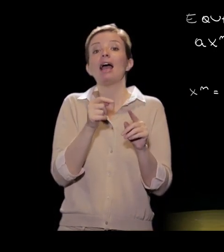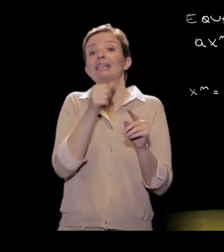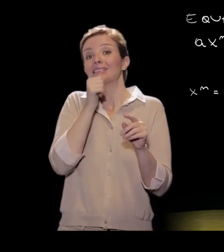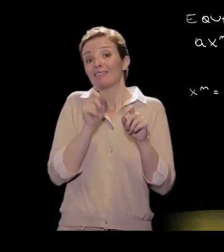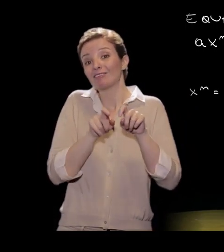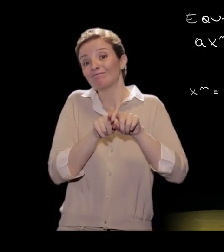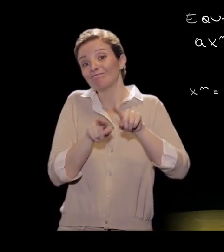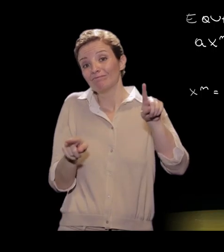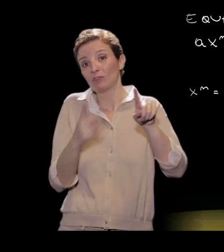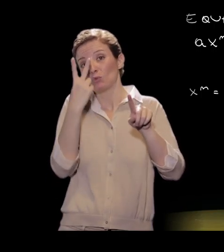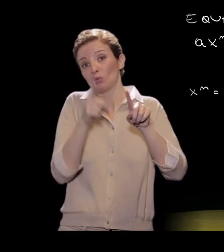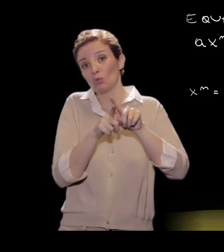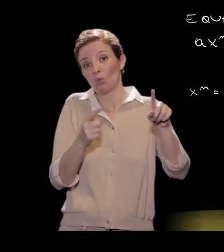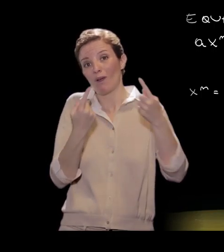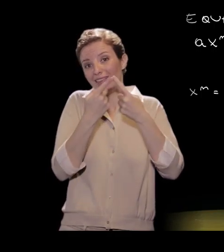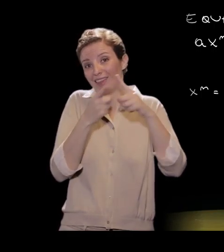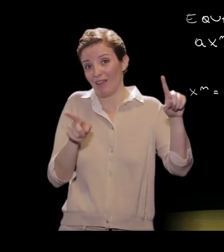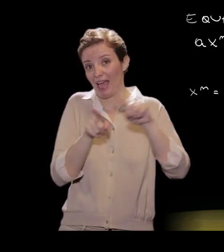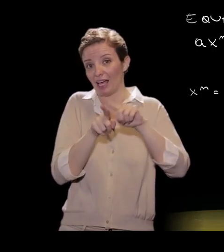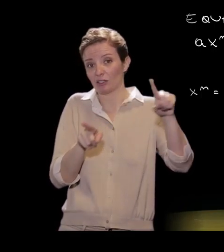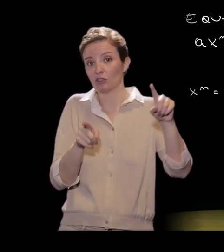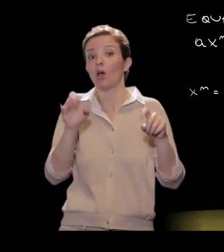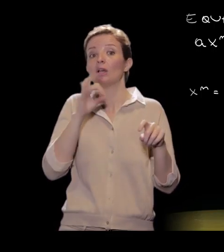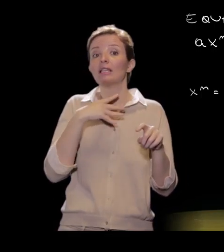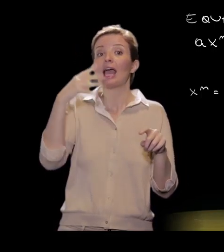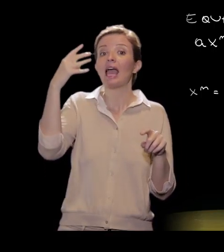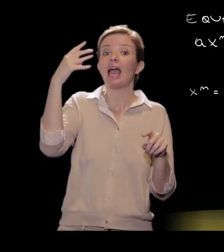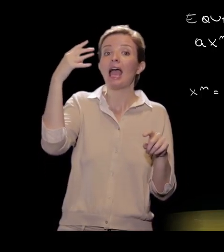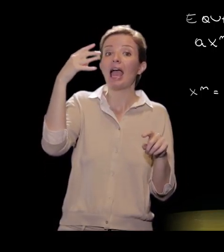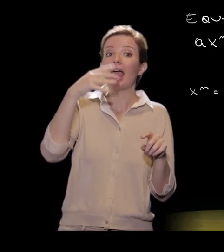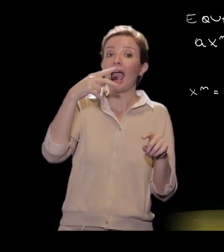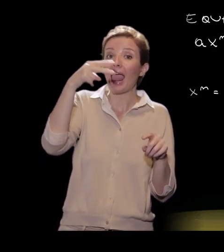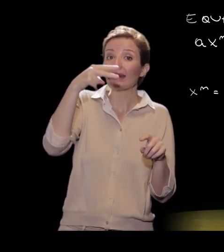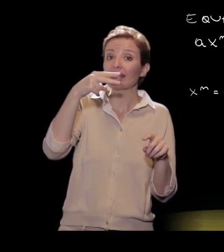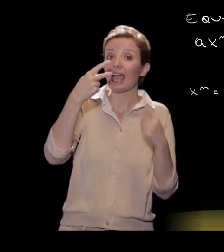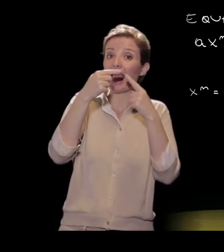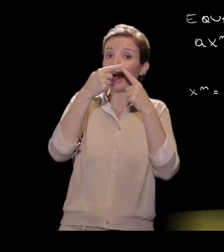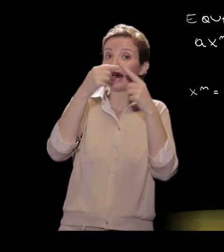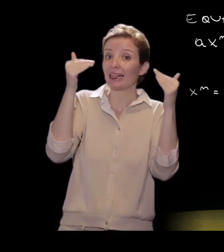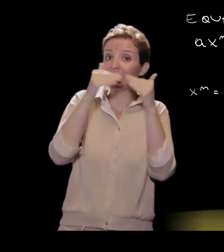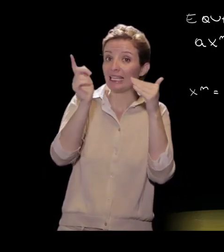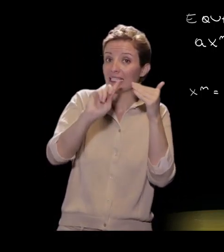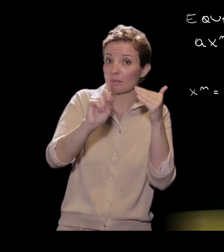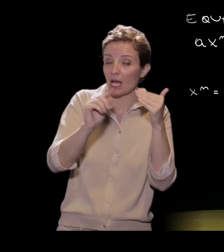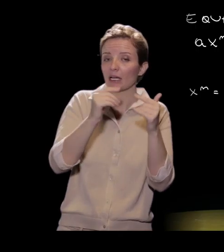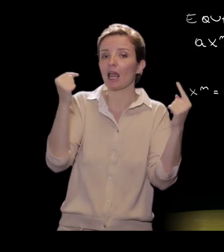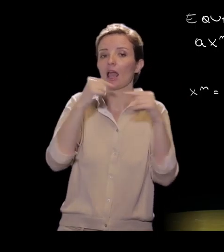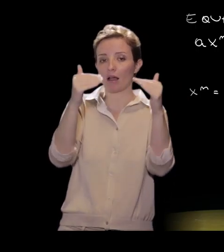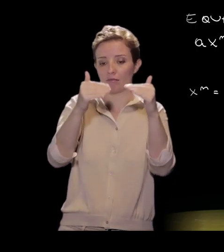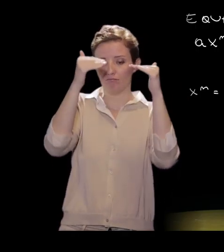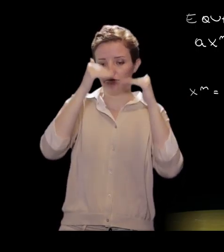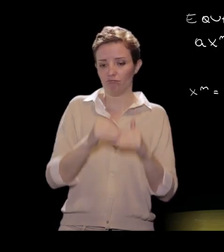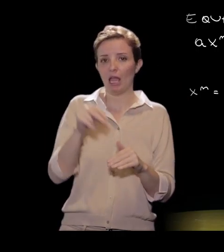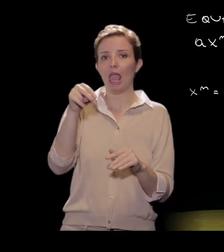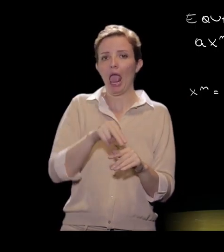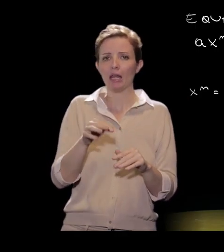Il caso in cui n sia dispari, e il caso in cui invece n sia un numero reale, però pari.